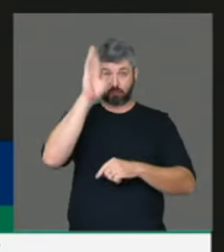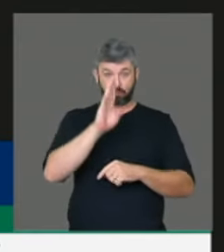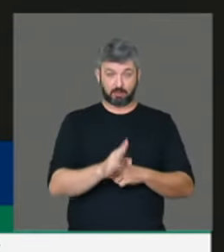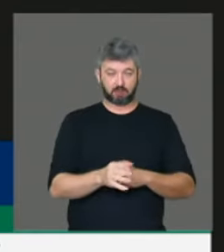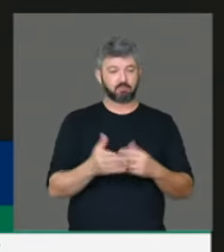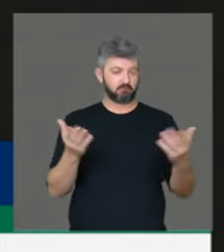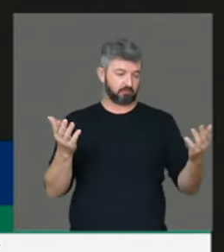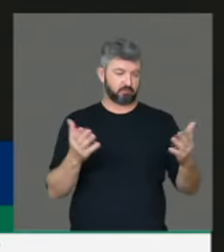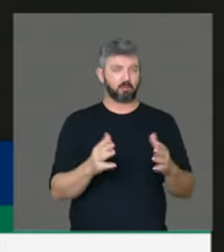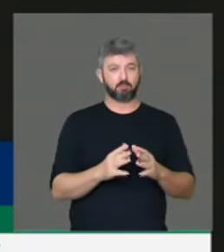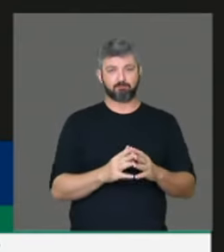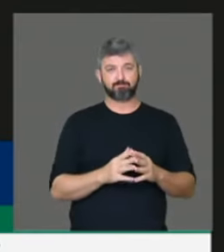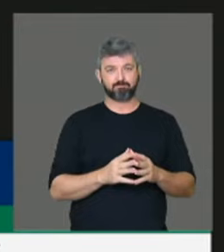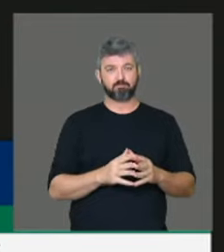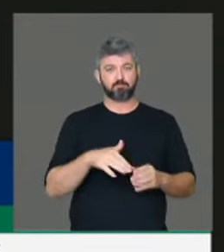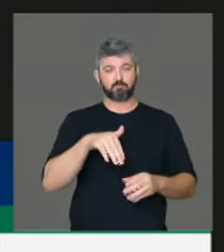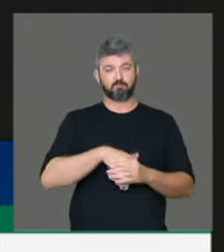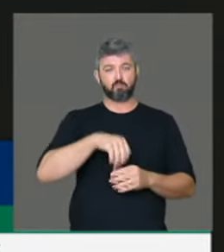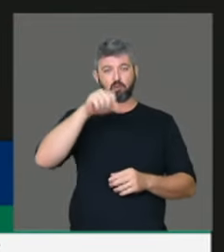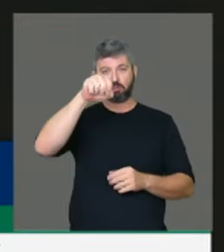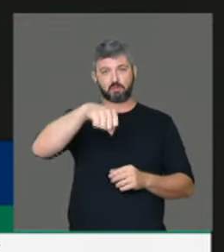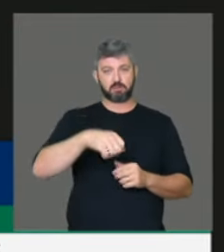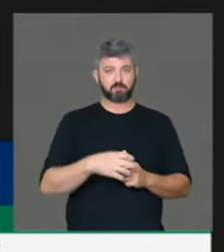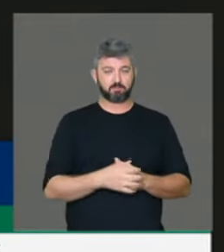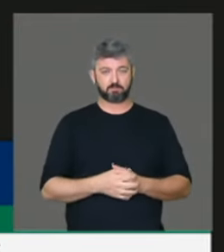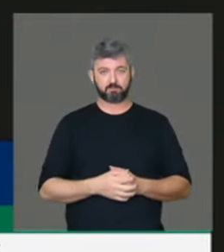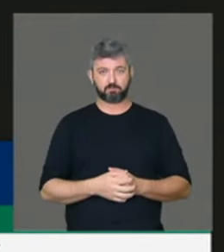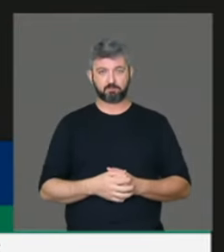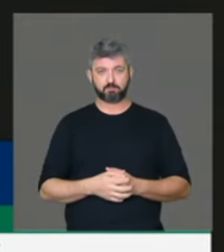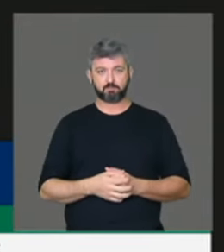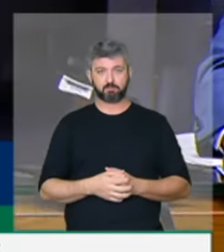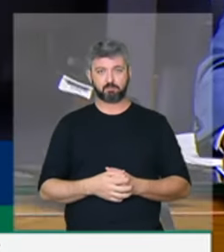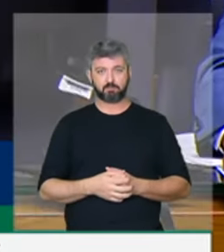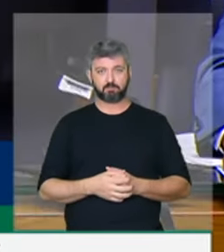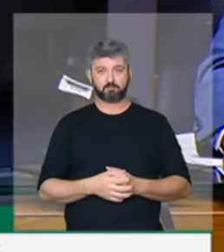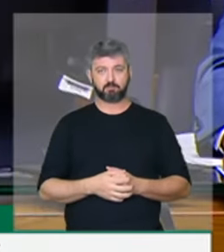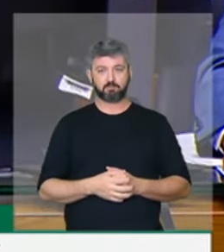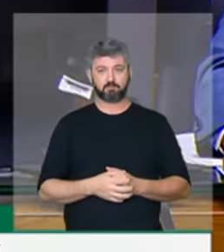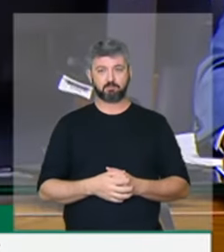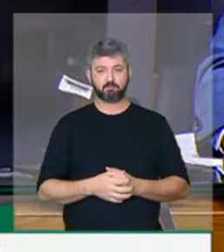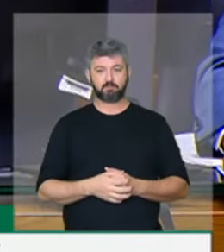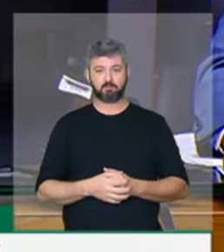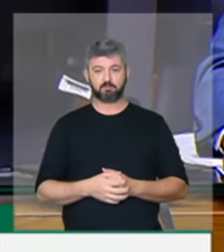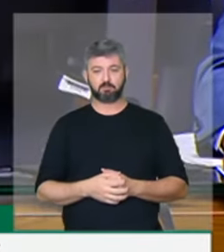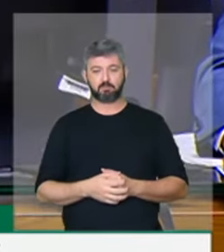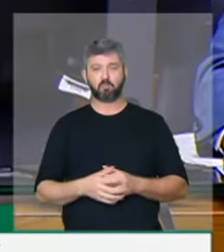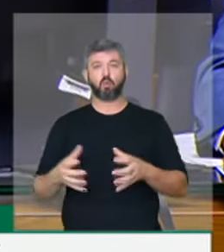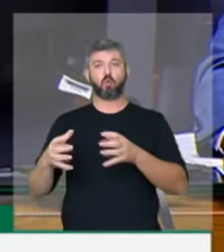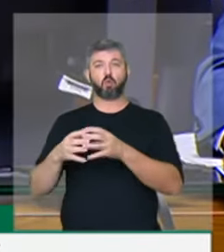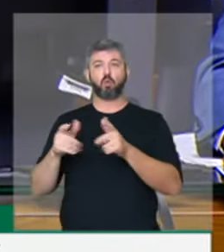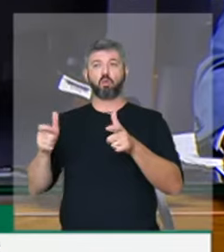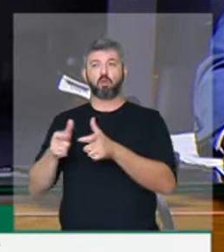NCIA. -- [PRESIDENTE]: COMO ORIENTA A MINORIA?! -- [DEPUTADA]: SENHOR PRESIDENTE... OS PARTIDOS DA MINORIA SEMPRE TIVERAM